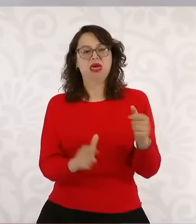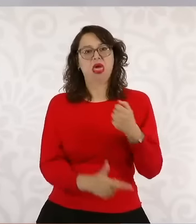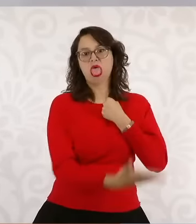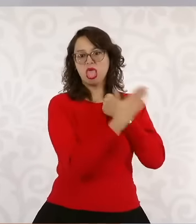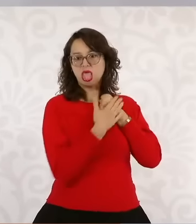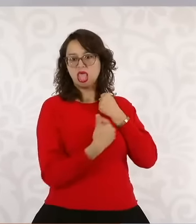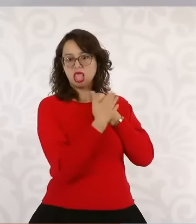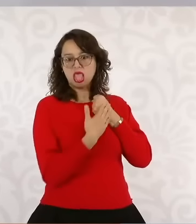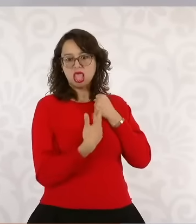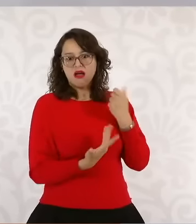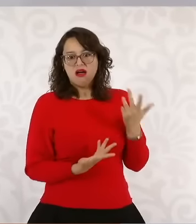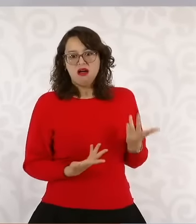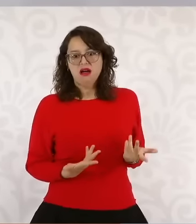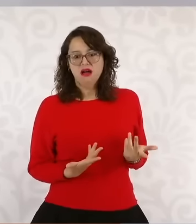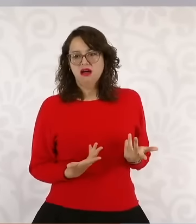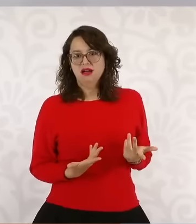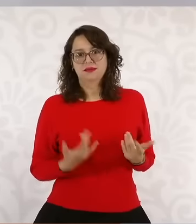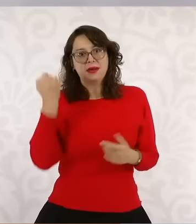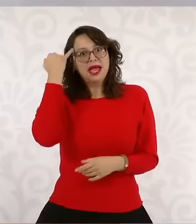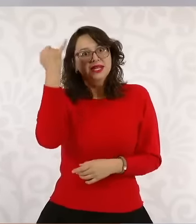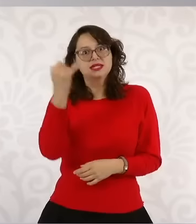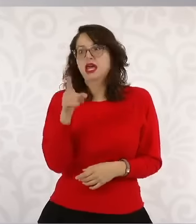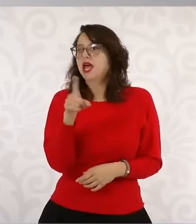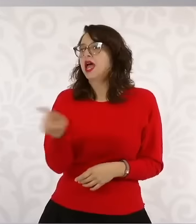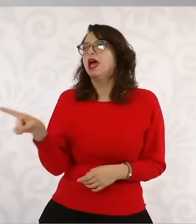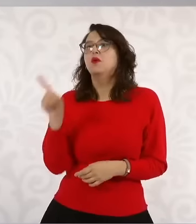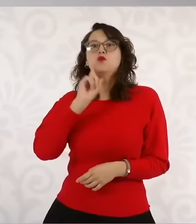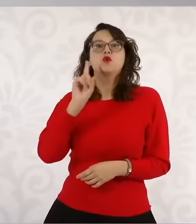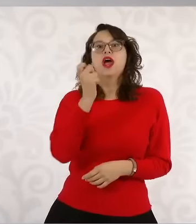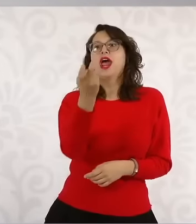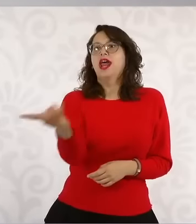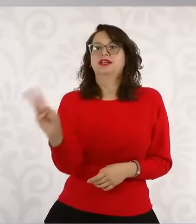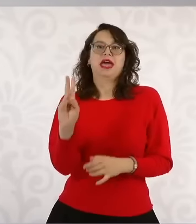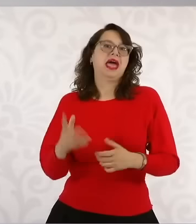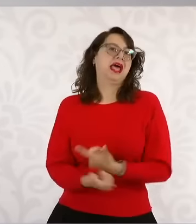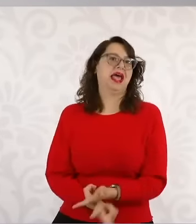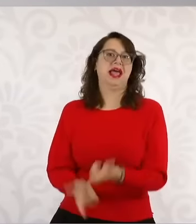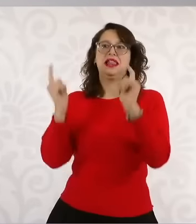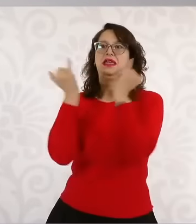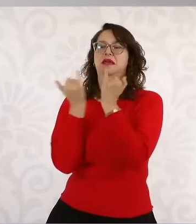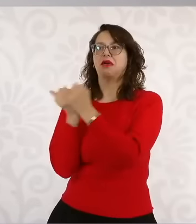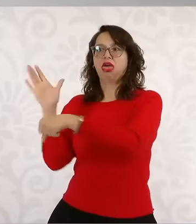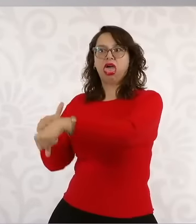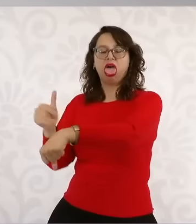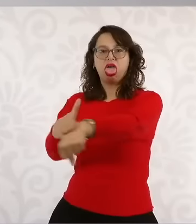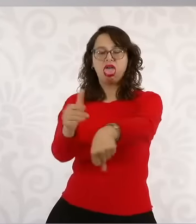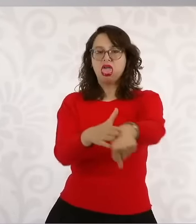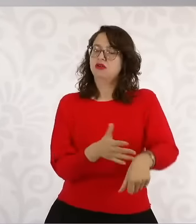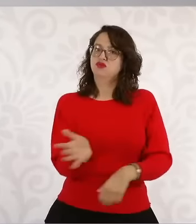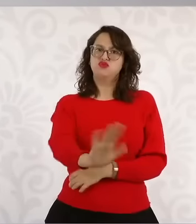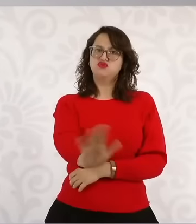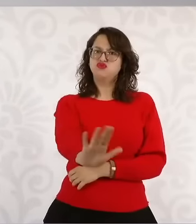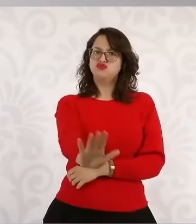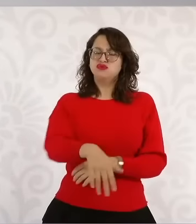con todas las jóvenes mujeres en nuestro país? Entonces, tiene que es en la Fiscalía General de